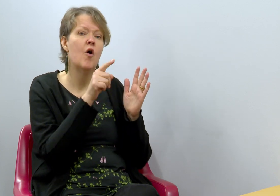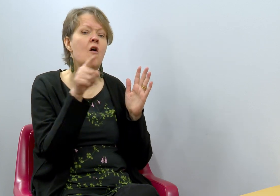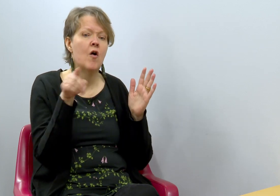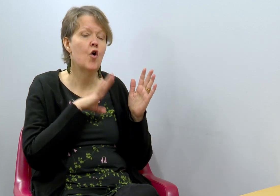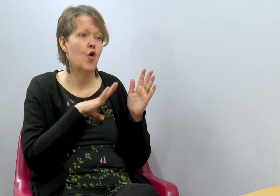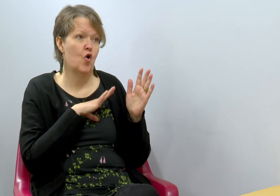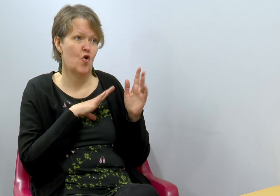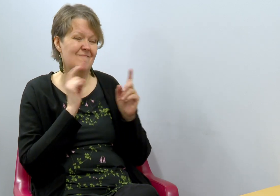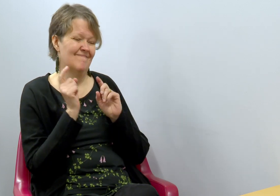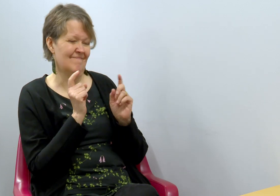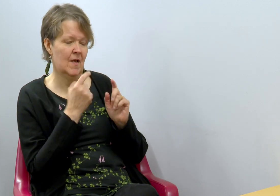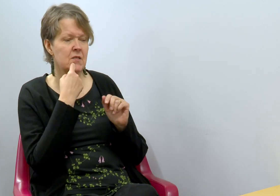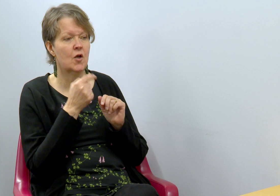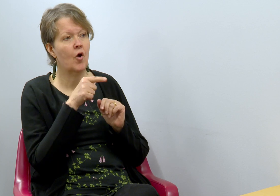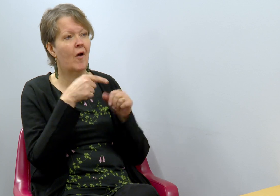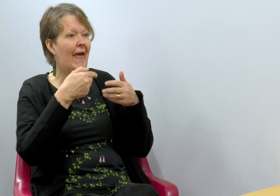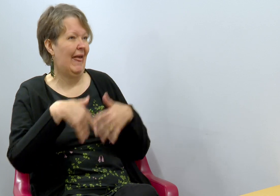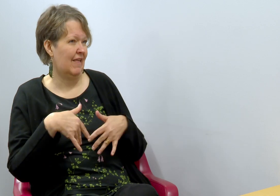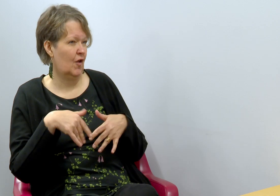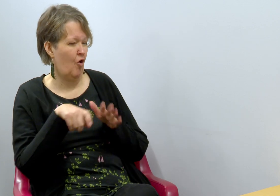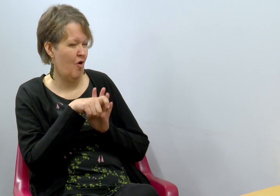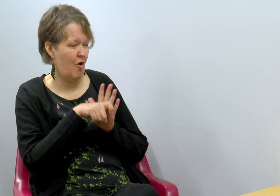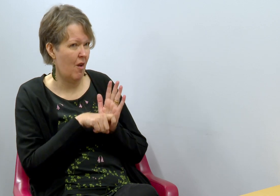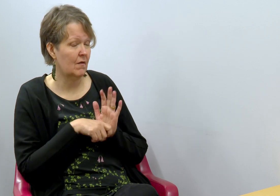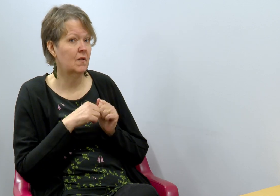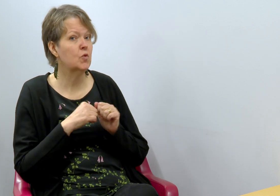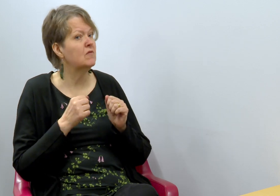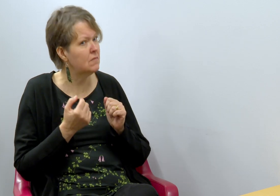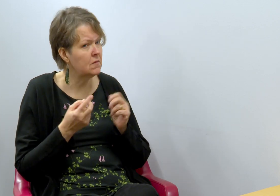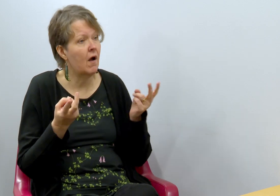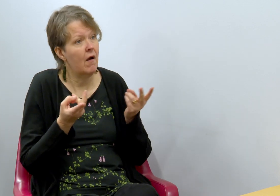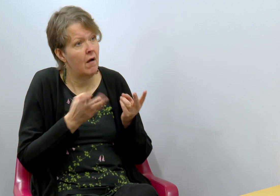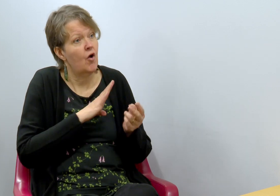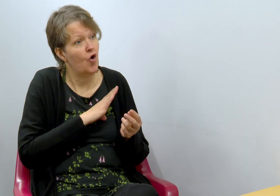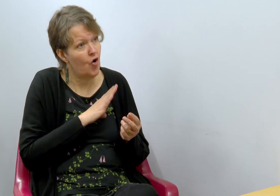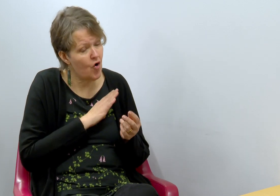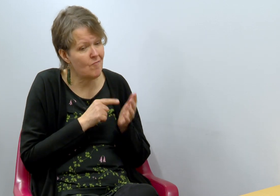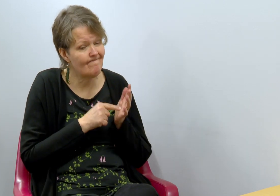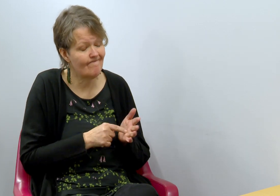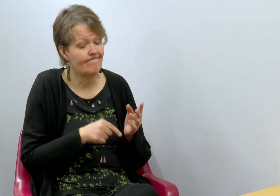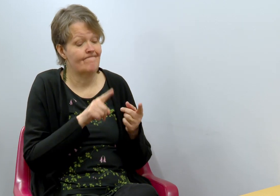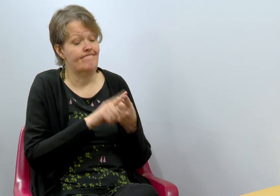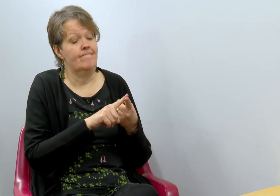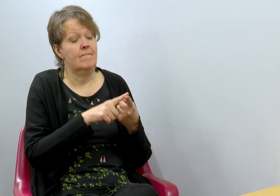Jotkut ovat kritisoineet lakia heikoksi, vaikka se kattaakin sekä -